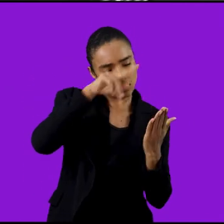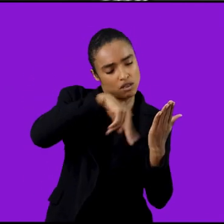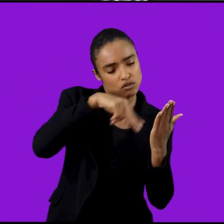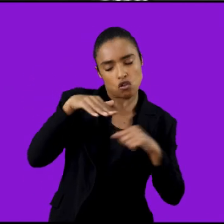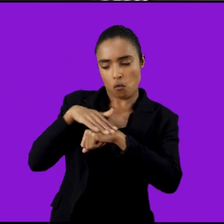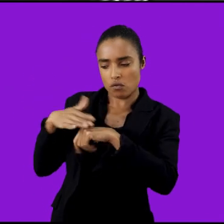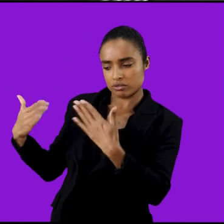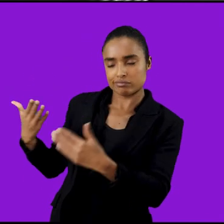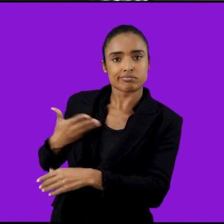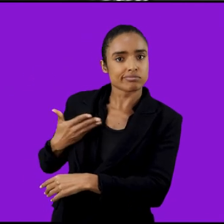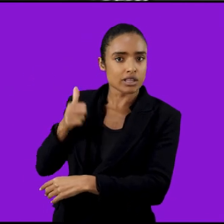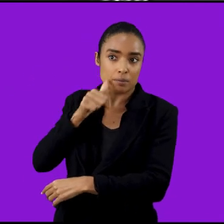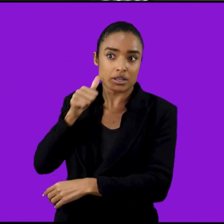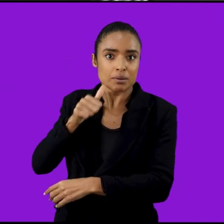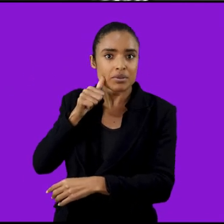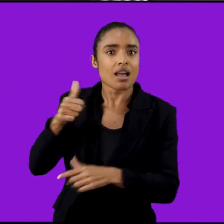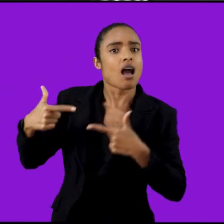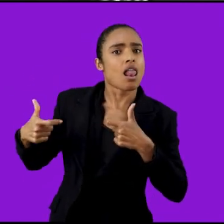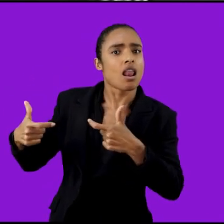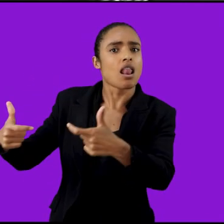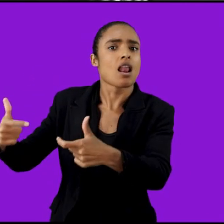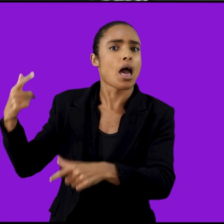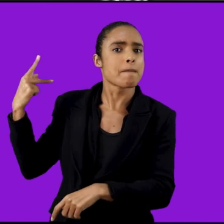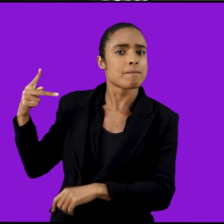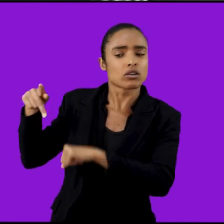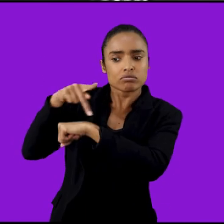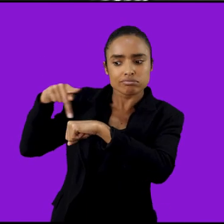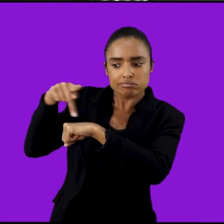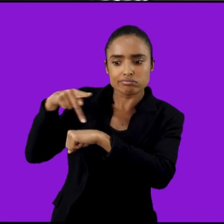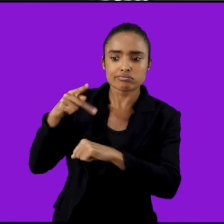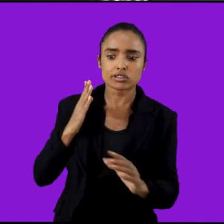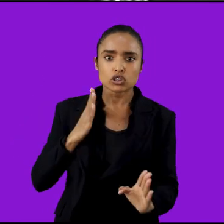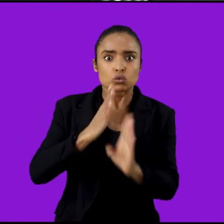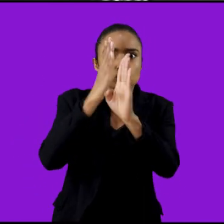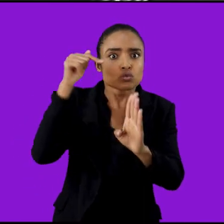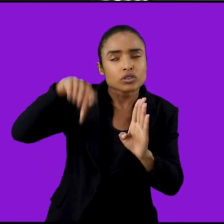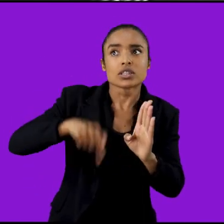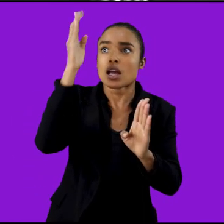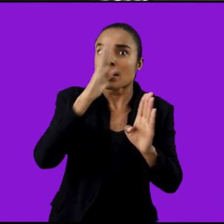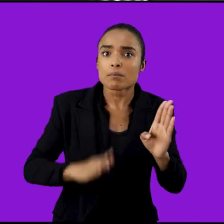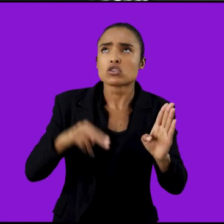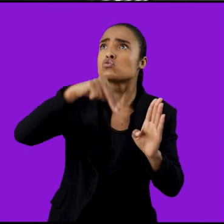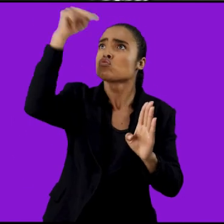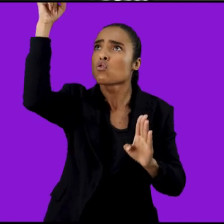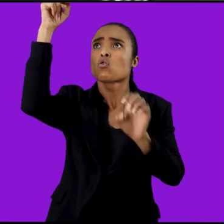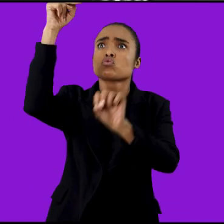lendo um pouco sobre a guerra do Paraguai. Eu tava vendo uma historiadora falar que a primeira vez que o Brasil se encontra mesmo. Gente do sul, com gente do norte, com gente